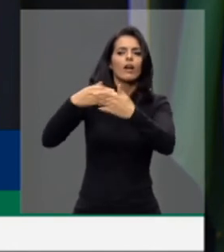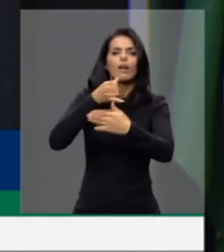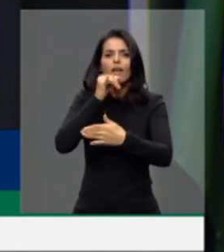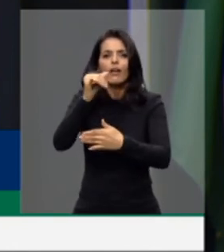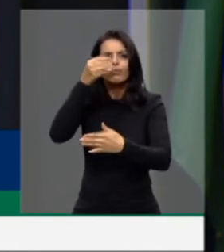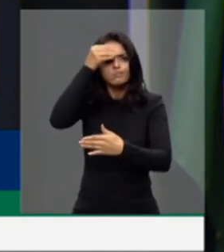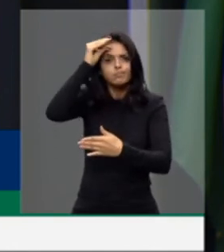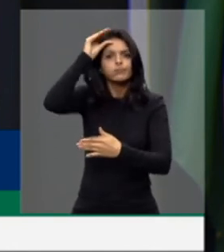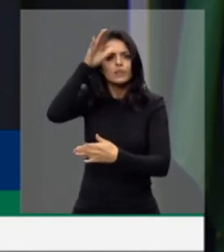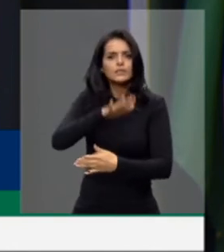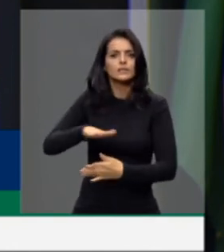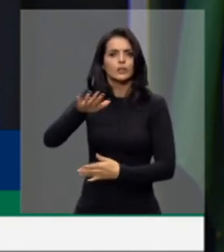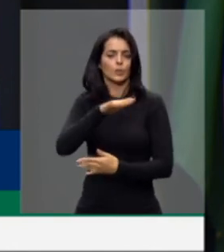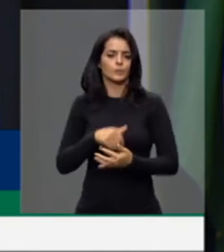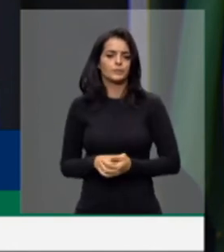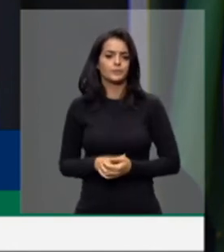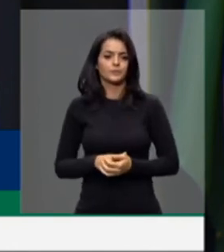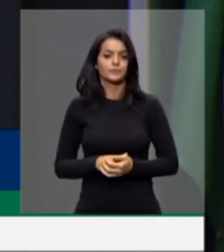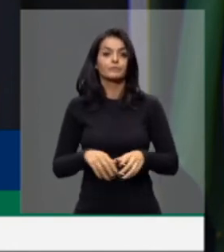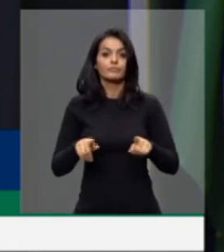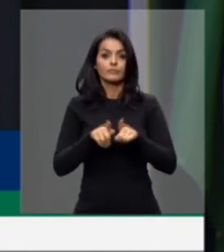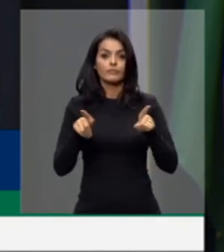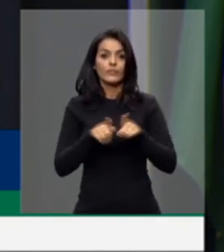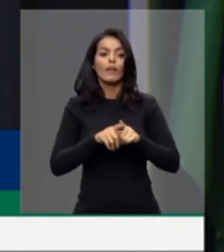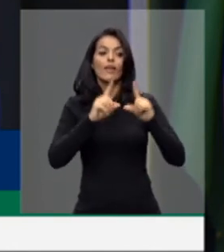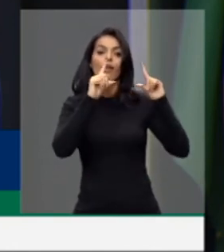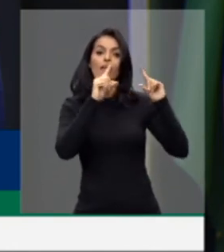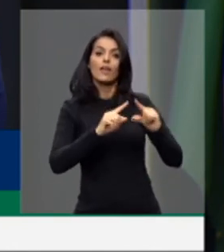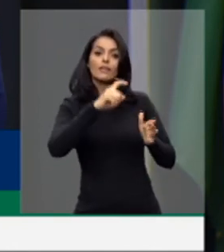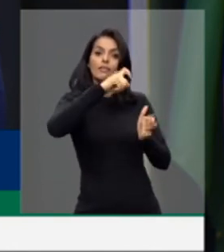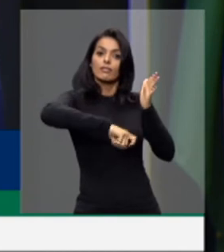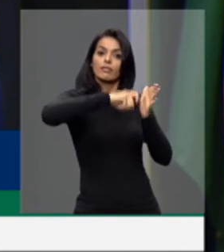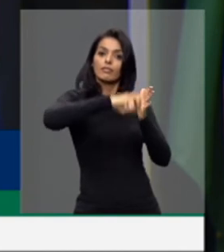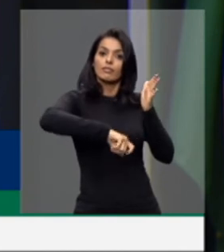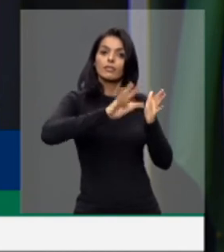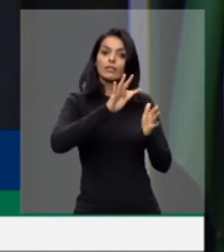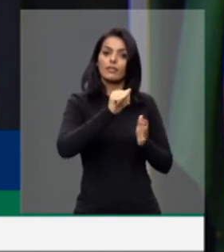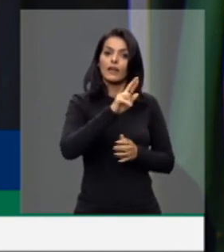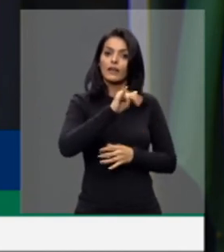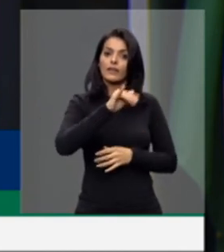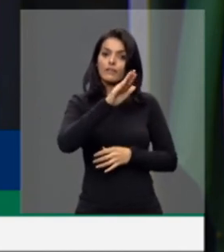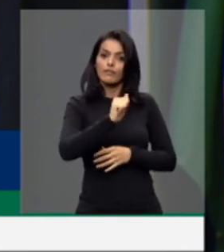ESTE DIRECIONAMENTO NÃO DEVERÁIMPACTAR PROJETOS DE P E D, JÁ APROVADOS EM ANDAMENTO, IMPEDINDO A RUPTURA DO PROCESSO DE PRODUÇÃO DE CONHECIMENTO DO SETOR, QUANTO